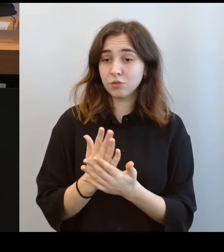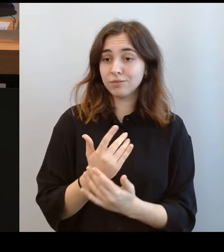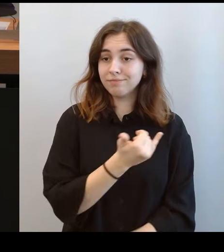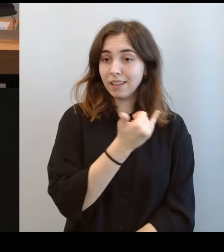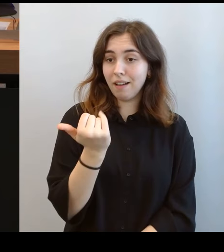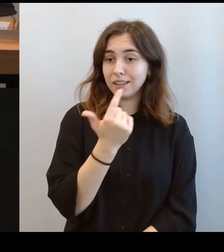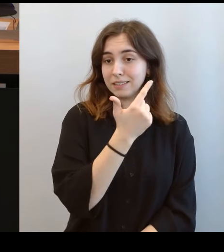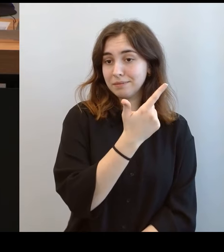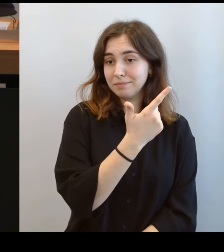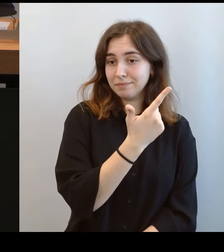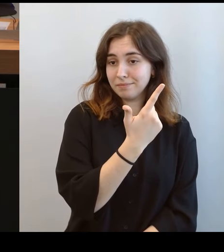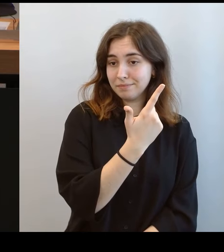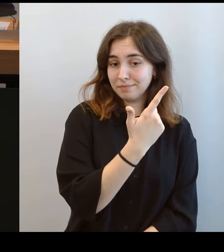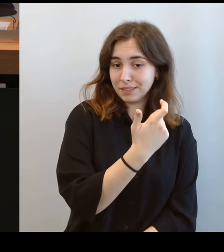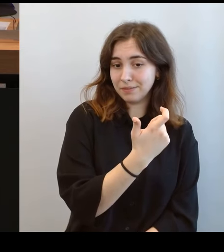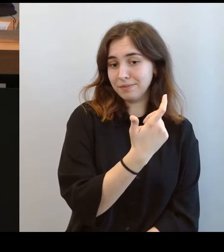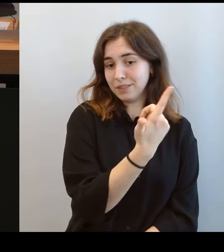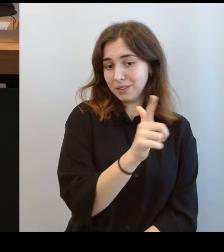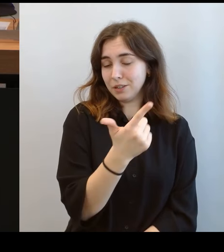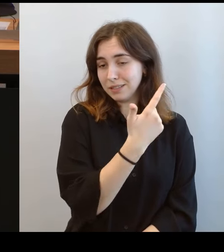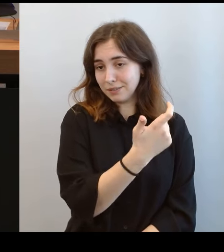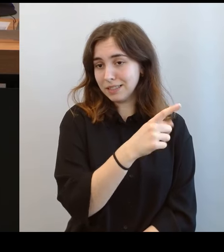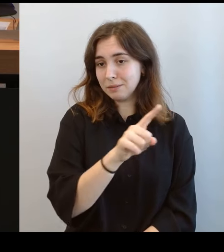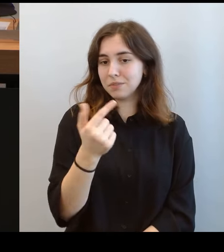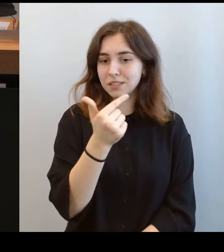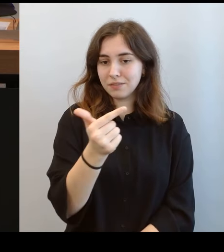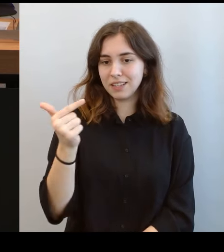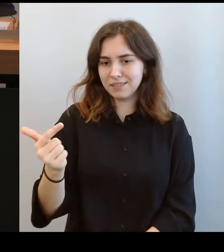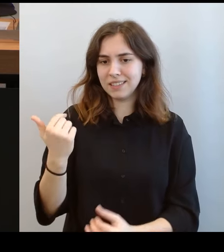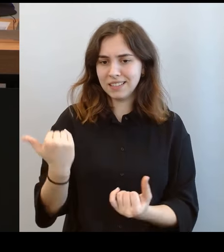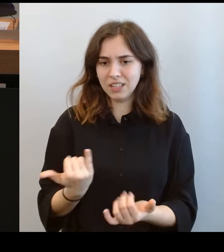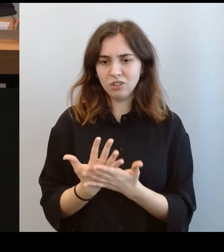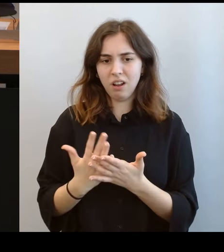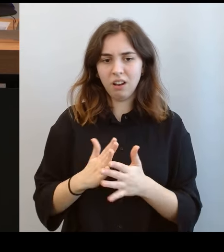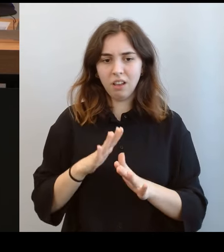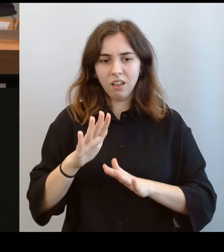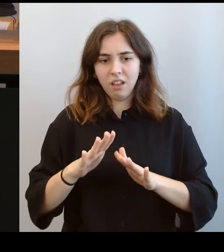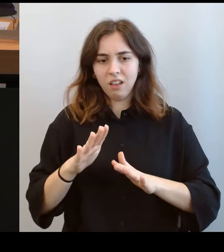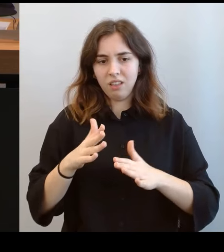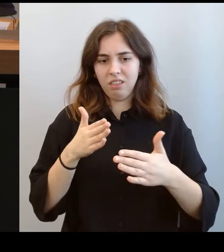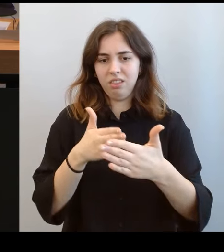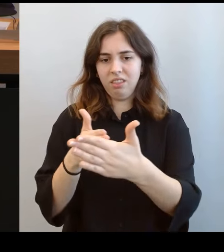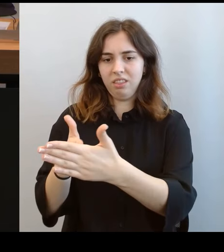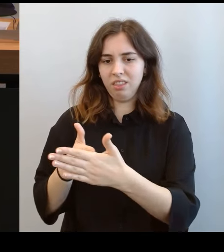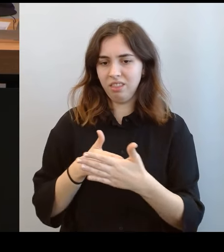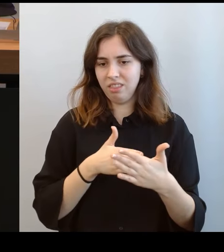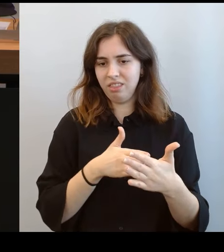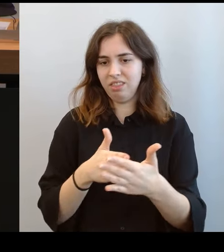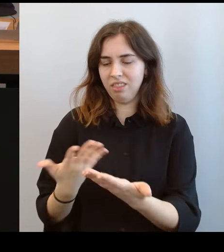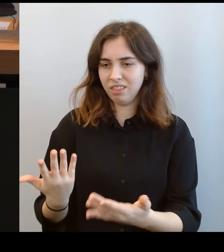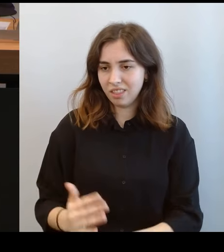für eine Entlastung ins Stocken geraten ist, Frau Pieroth, dann erinnern wir Sie daran, Sie haben Vorschläge gemacht,